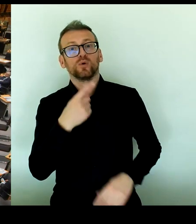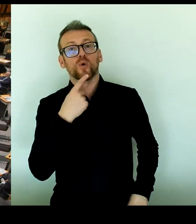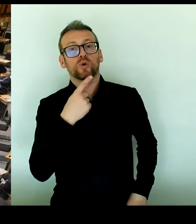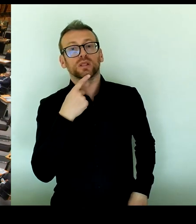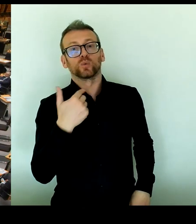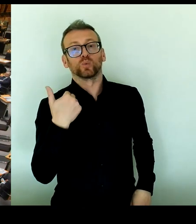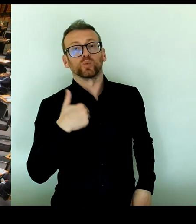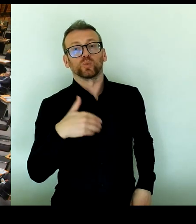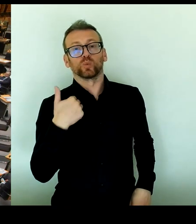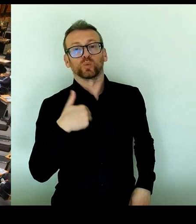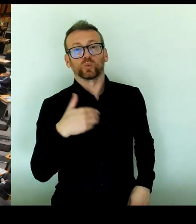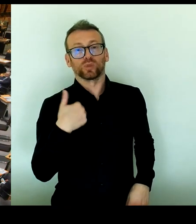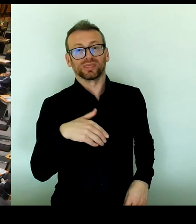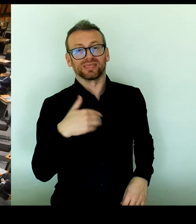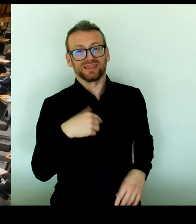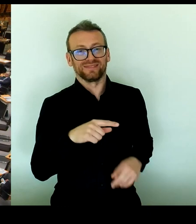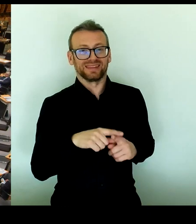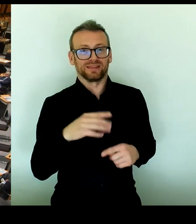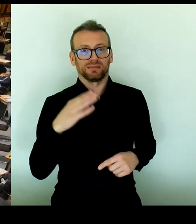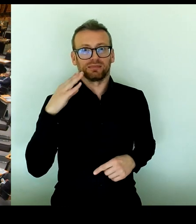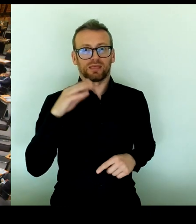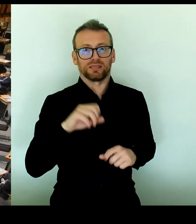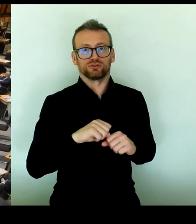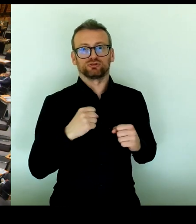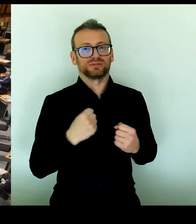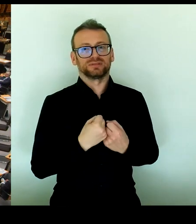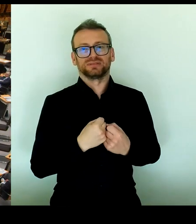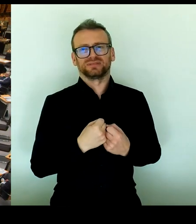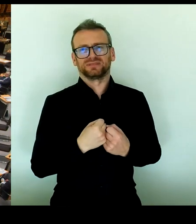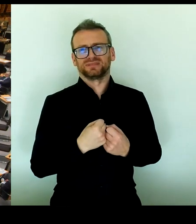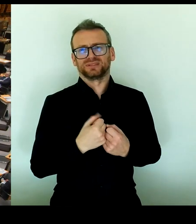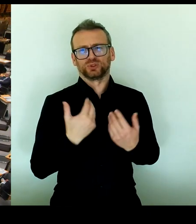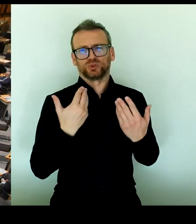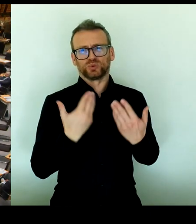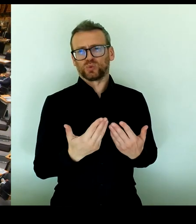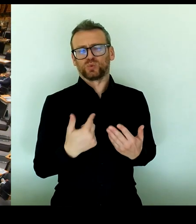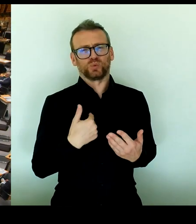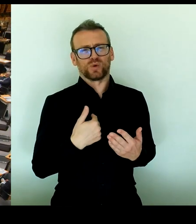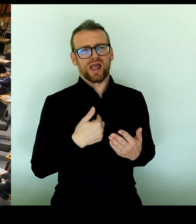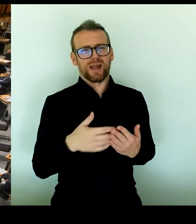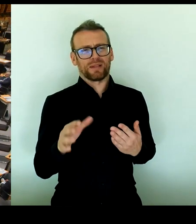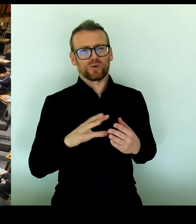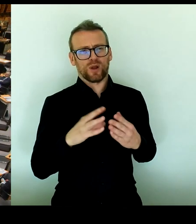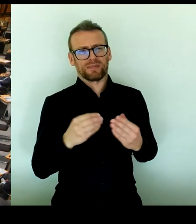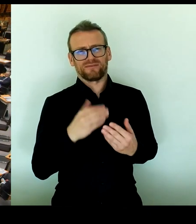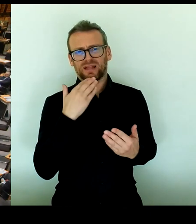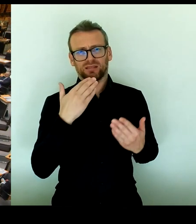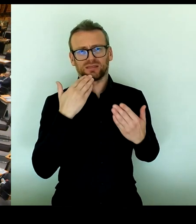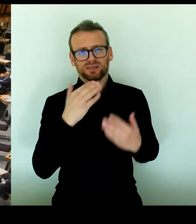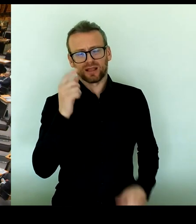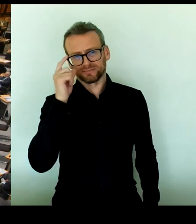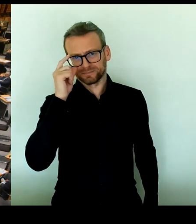und ich wünsche mir, dass wir in ein paar Wochen in der Kulturpolitik einfach weitermachen, nahtlos anschließen können.